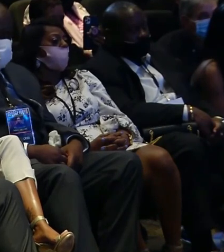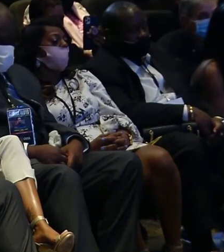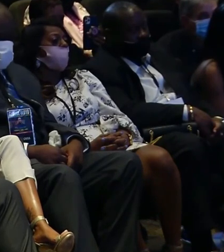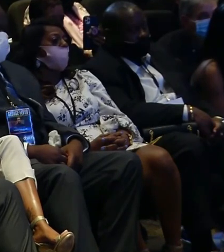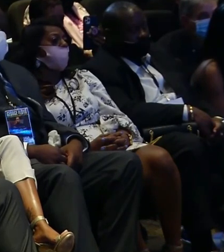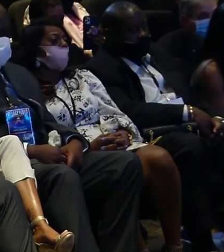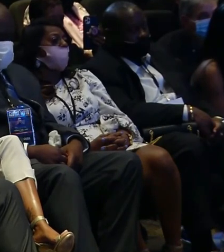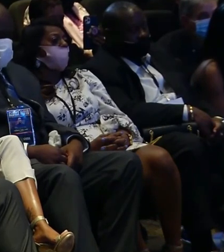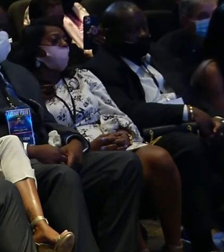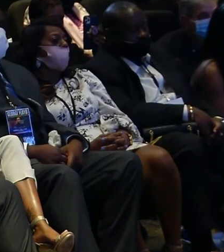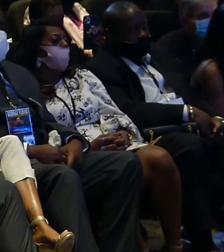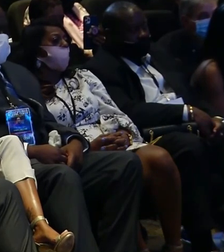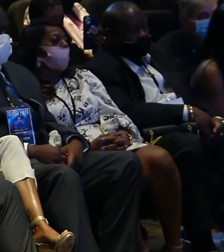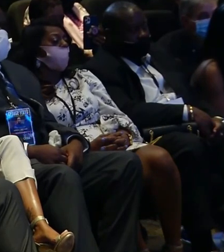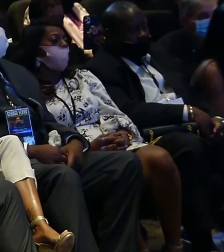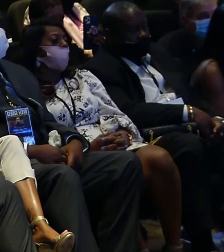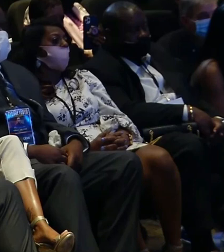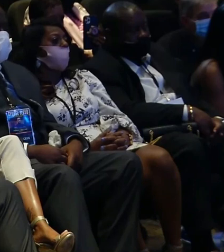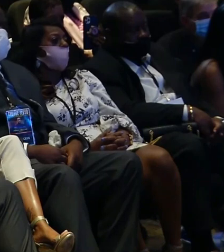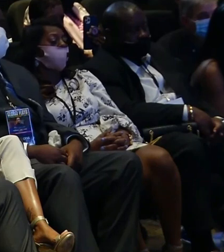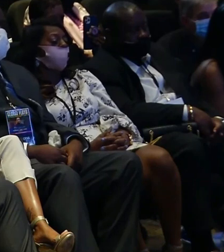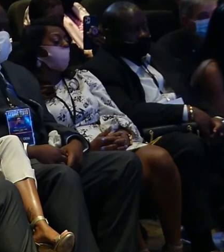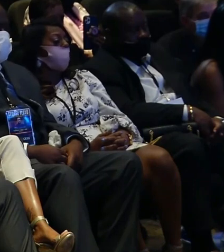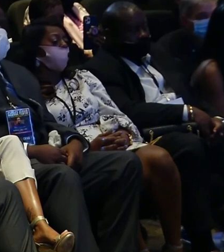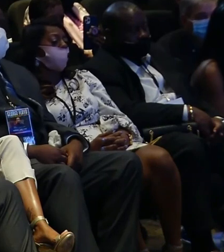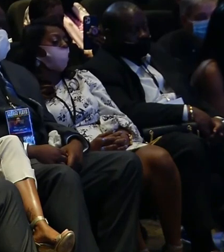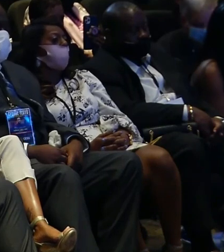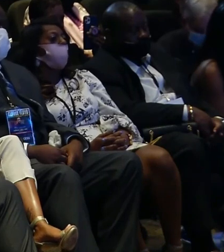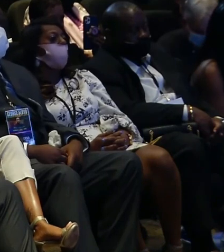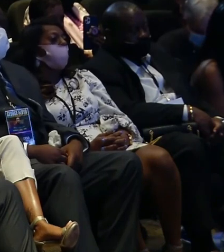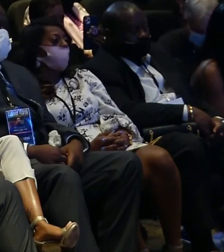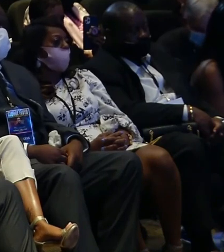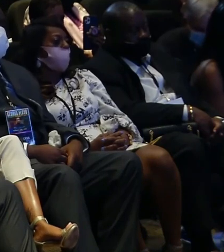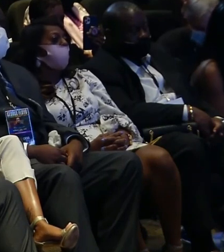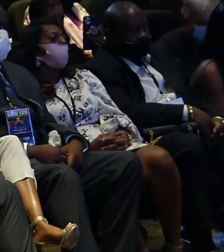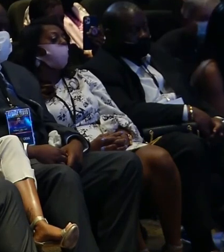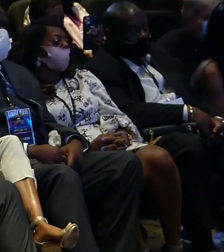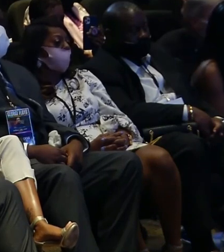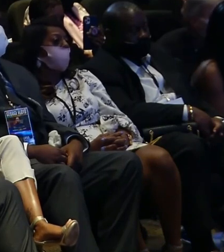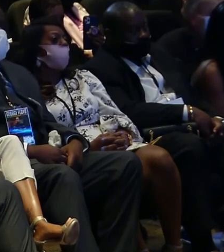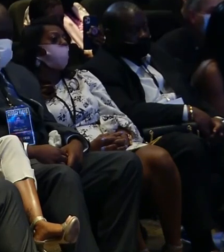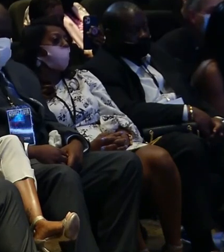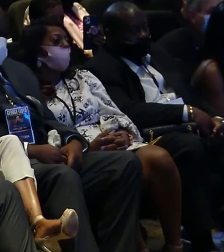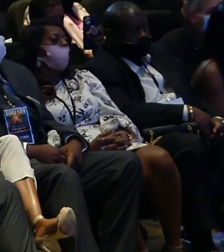Ibland har det enda som funnits som avlägsnat faran - våra mödrar